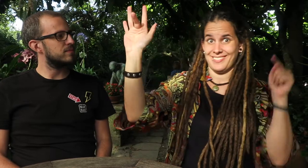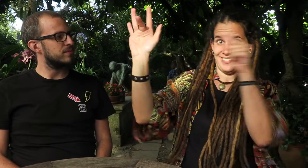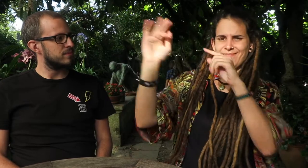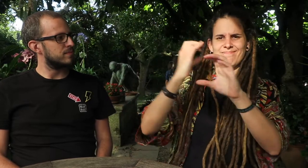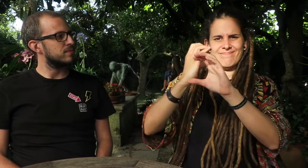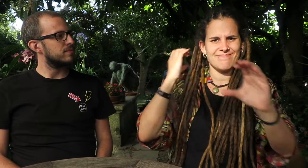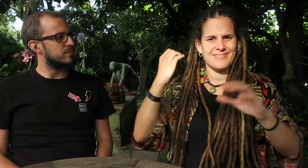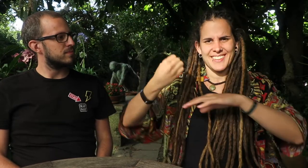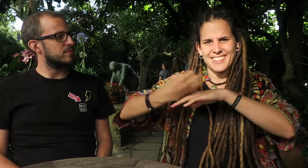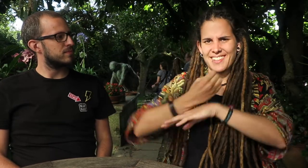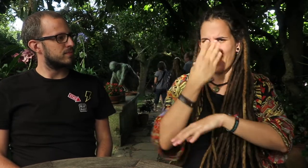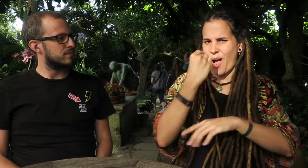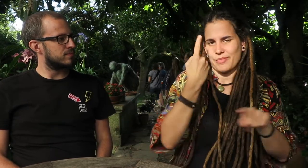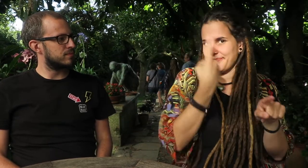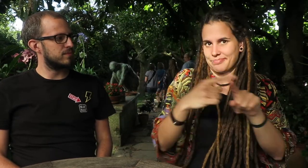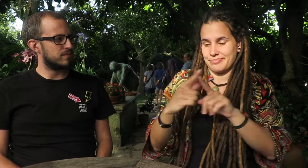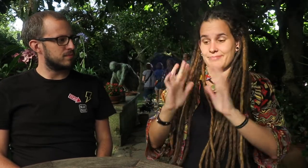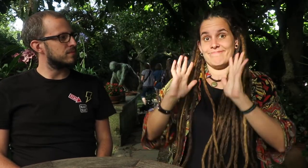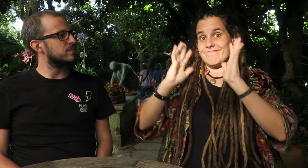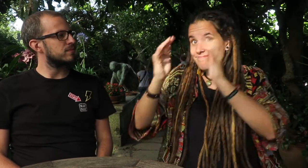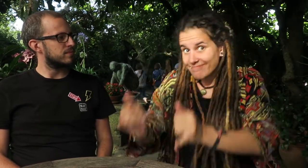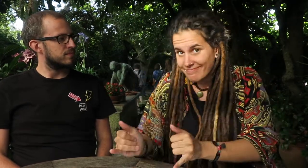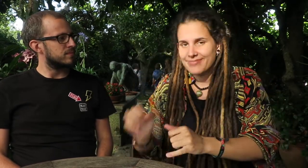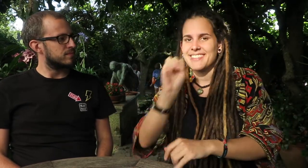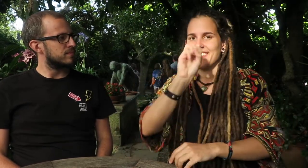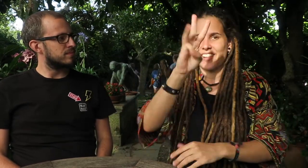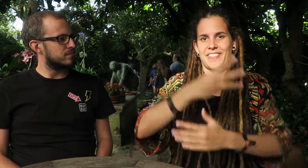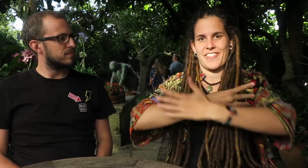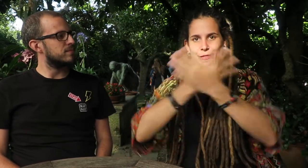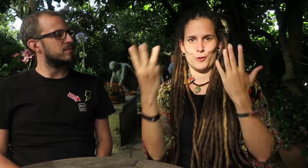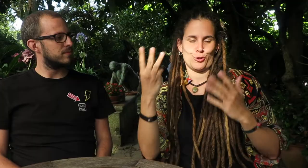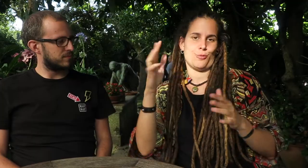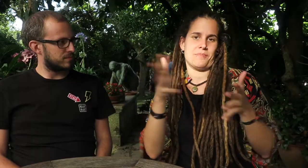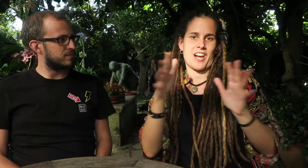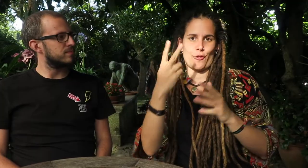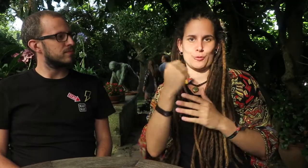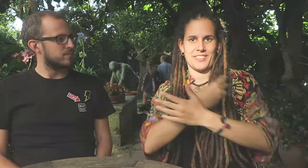A la segunda parte podréis acudir en bus, tren, entre otros, del 13 al 18 de marzo de 2018.